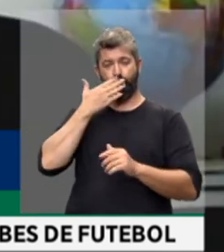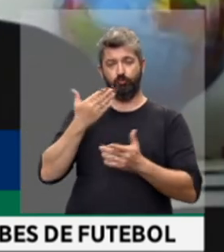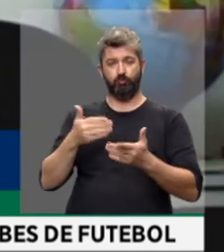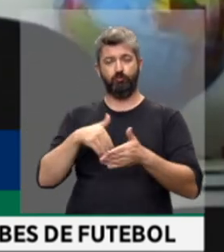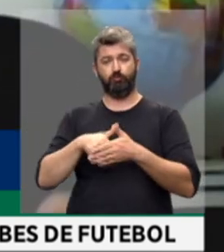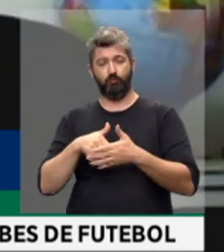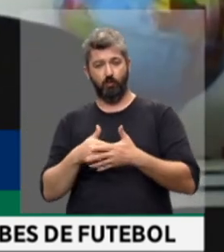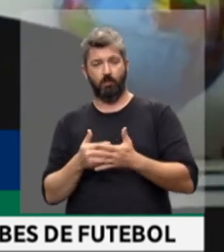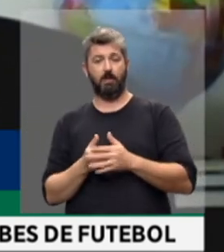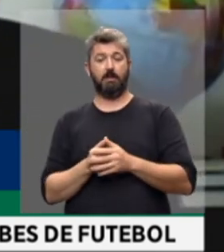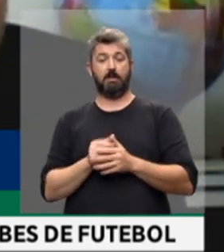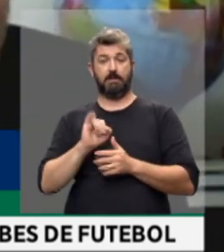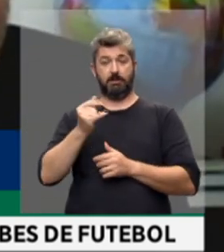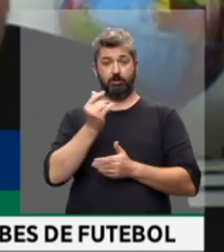EX-ATLETAS, ATLETAS EM